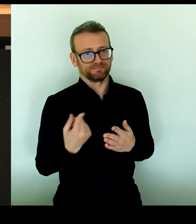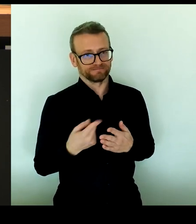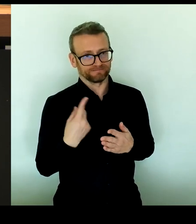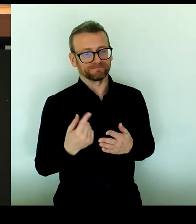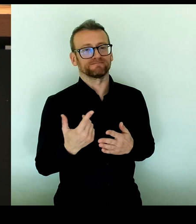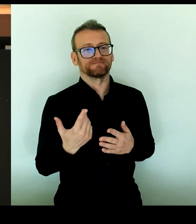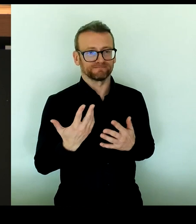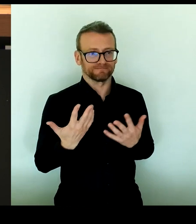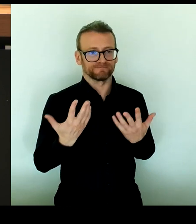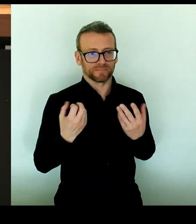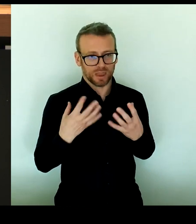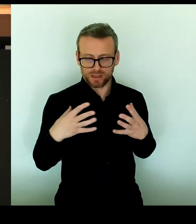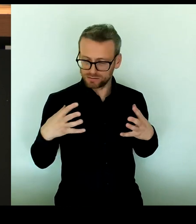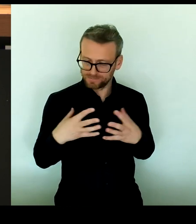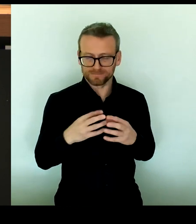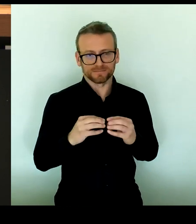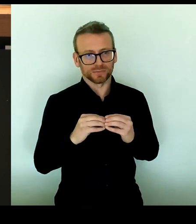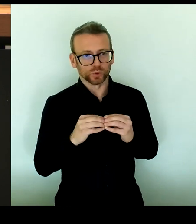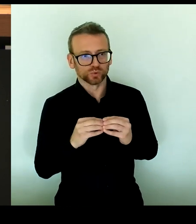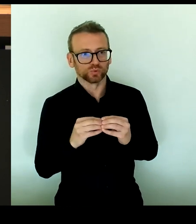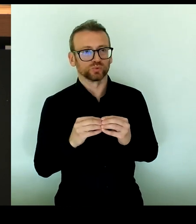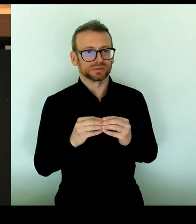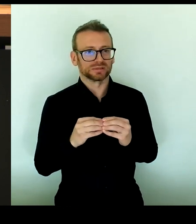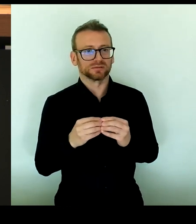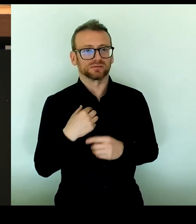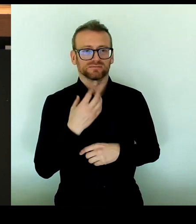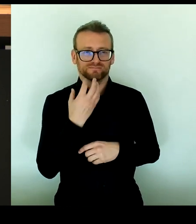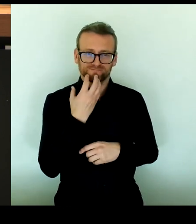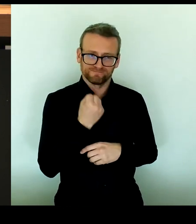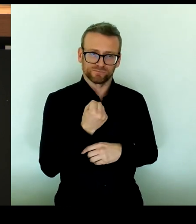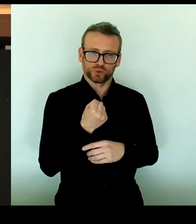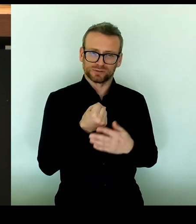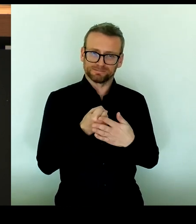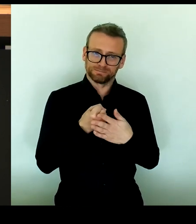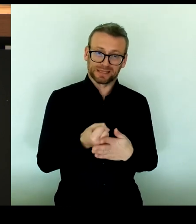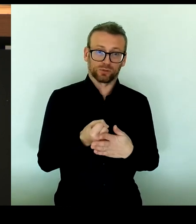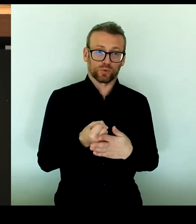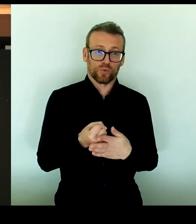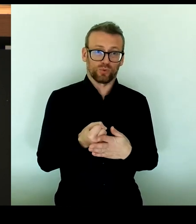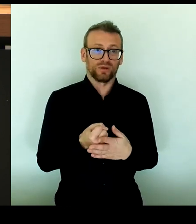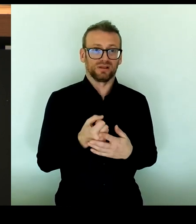Verwaltung sich einfach ganz wirklich ins Zeug legen, um das noch mal ganz klar zu sagen: